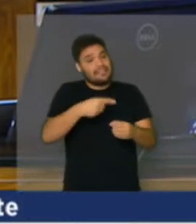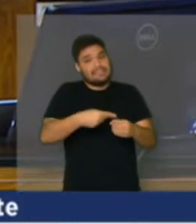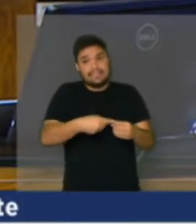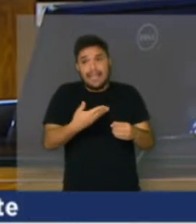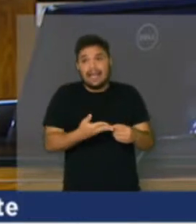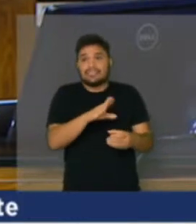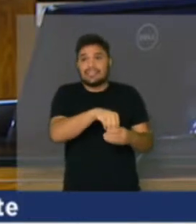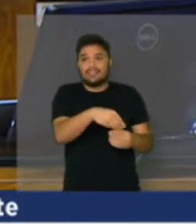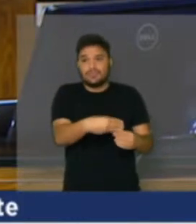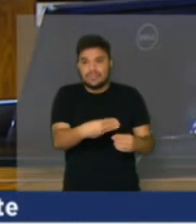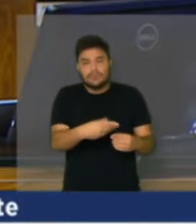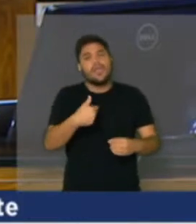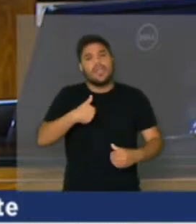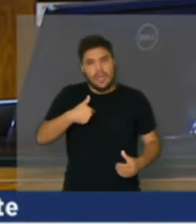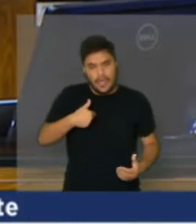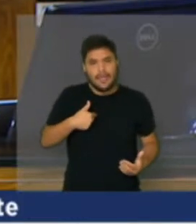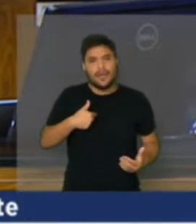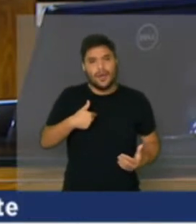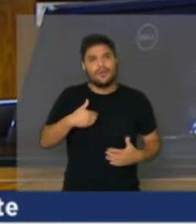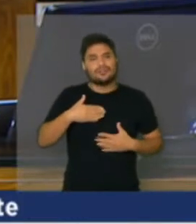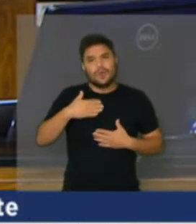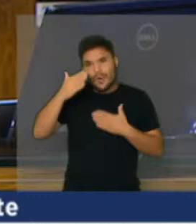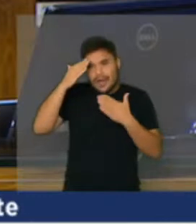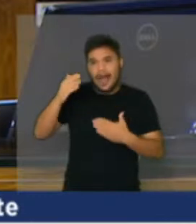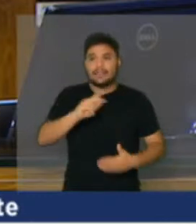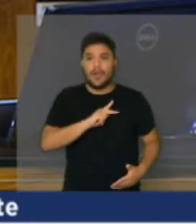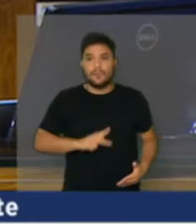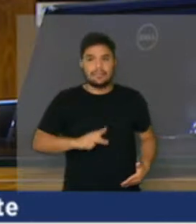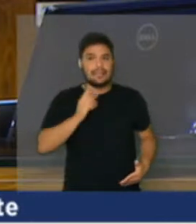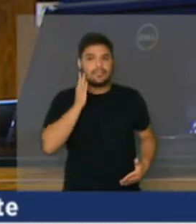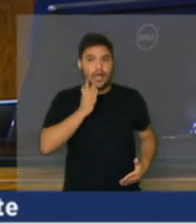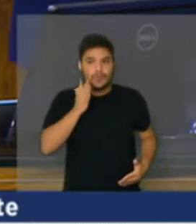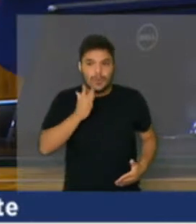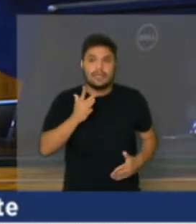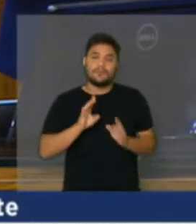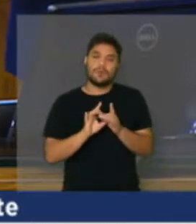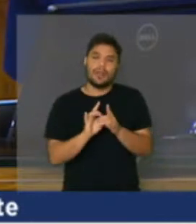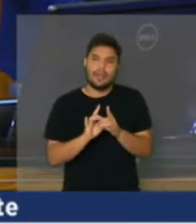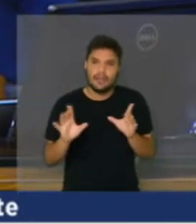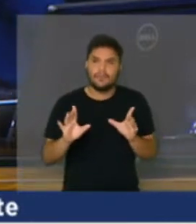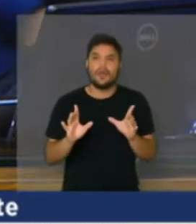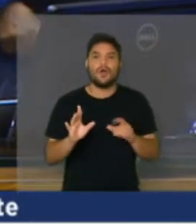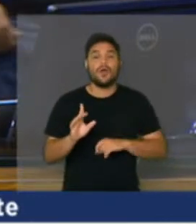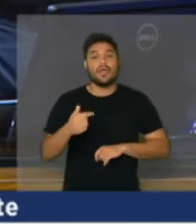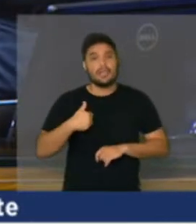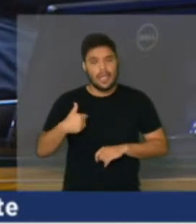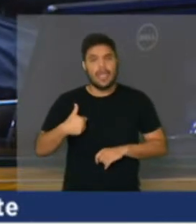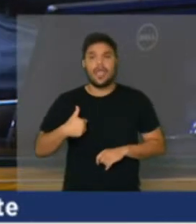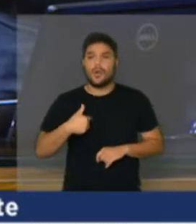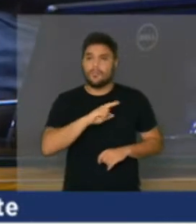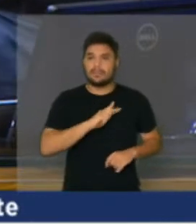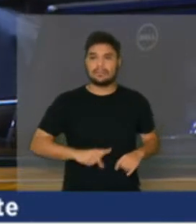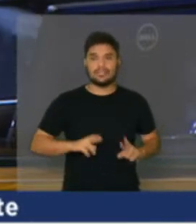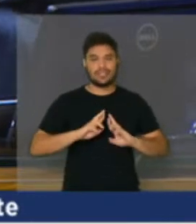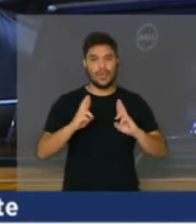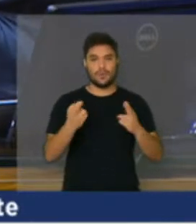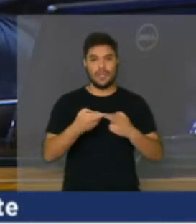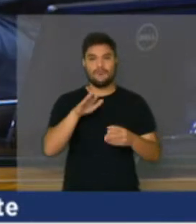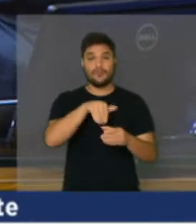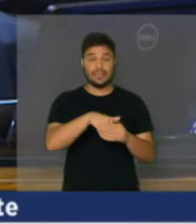ARTHUR LIRA POR TER PERMITIDO QUE EU PRESIDISSE ESSA SESSÃO DE VOTAÇÃO DESTA MATÉRIA. GRATO A DEUS AO POVO DO AMAZONAS QUE ME DÃO A OPORTUNIDADE DE, NESSE